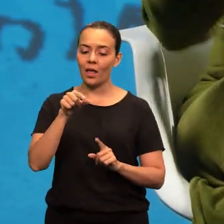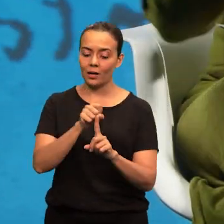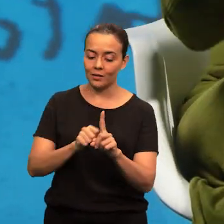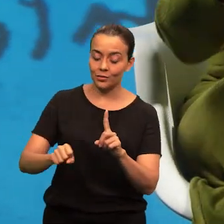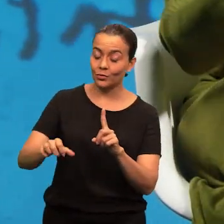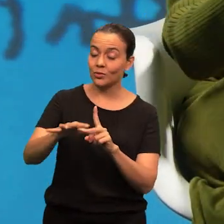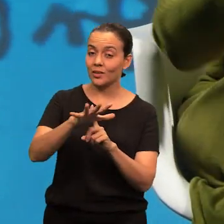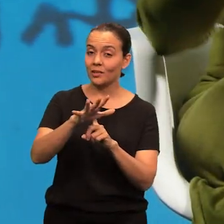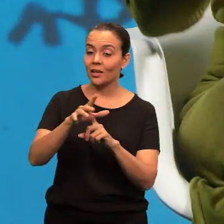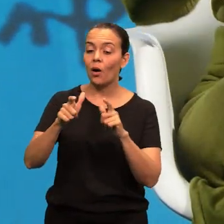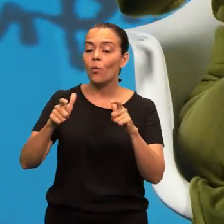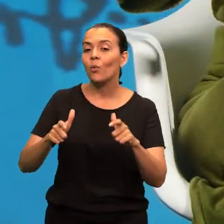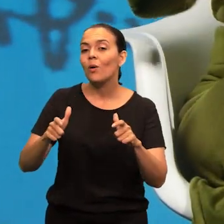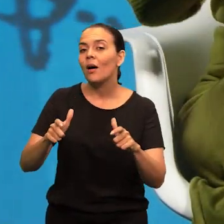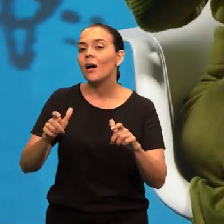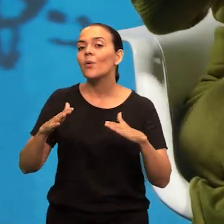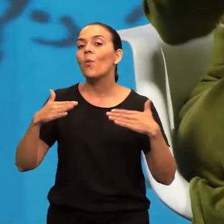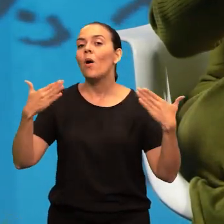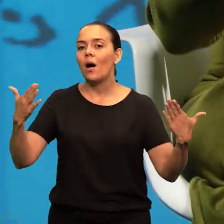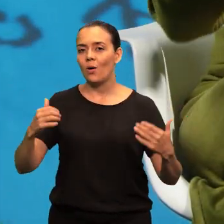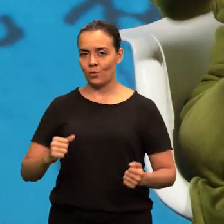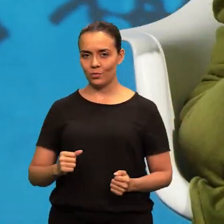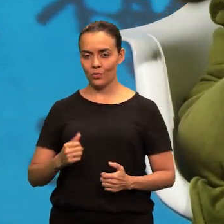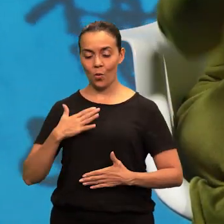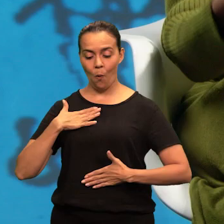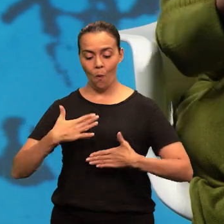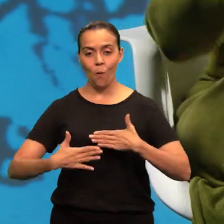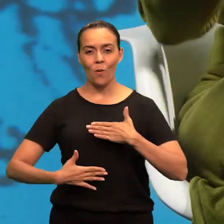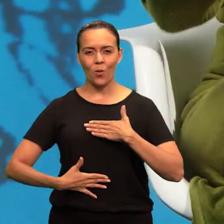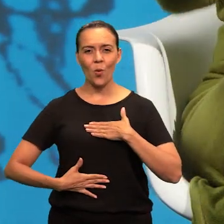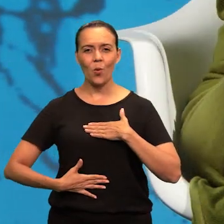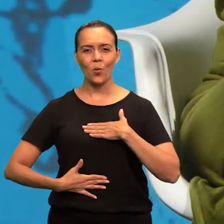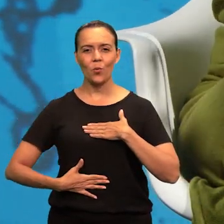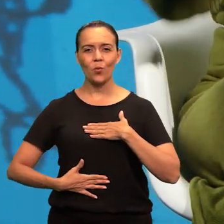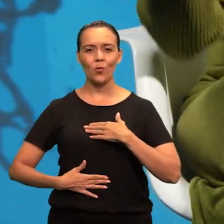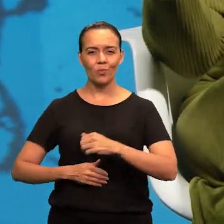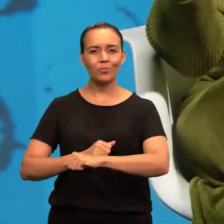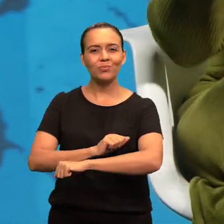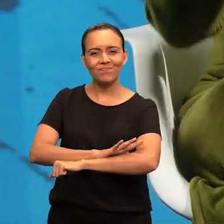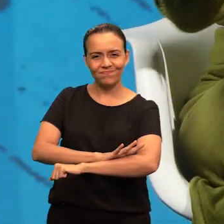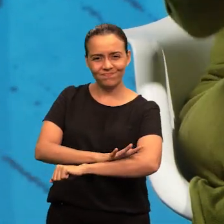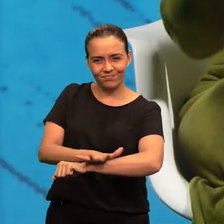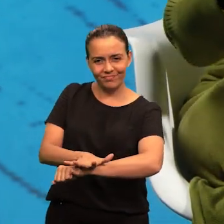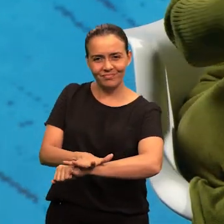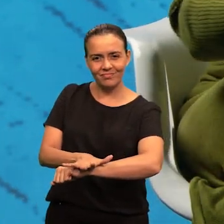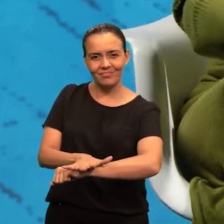social, o teu corpo racializado, com camadas de classe social.